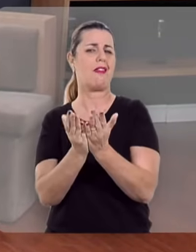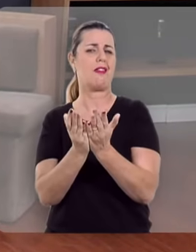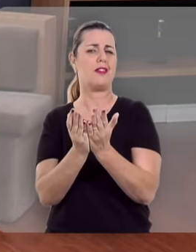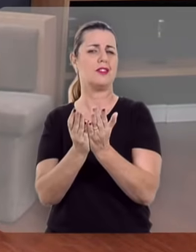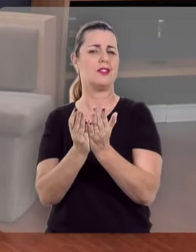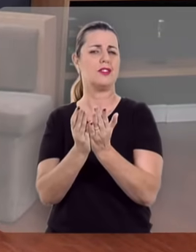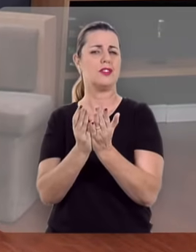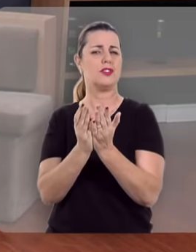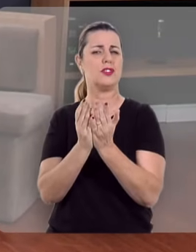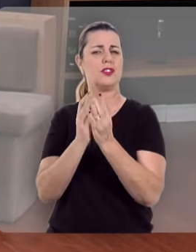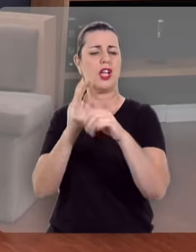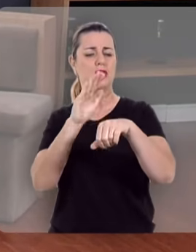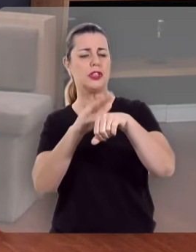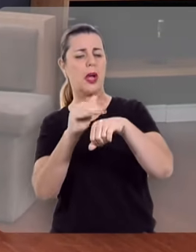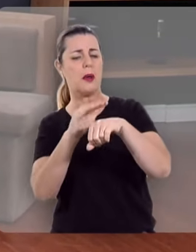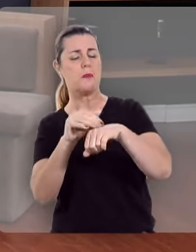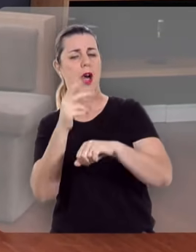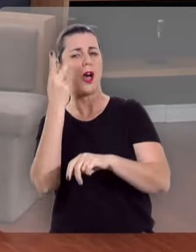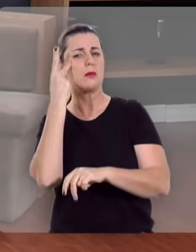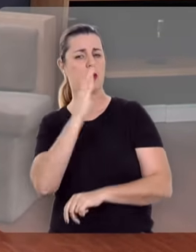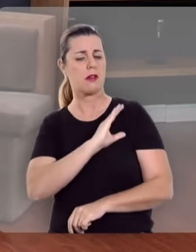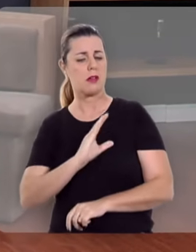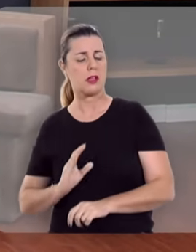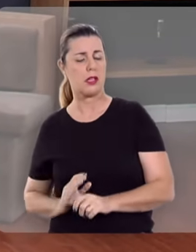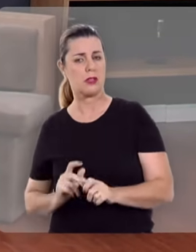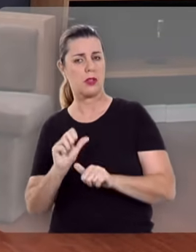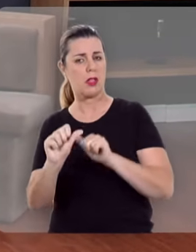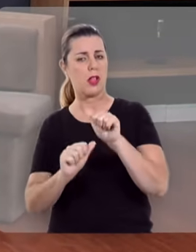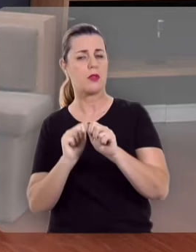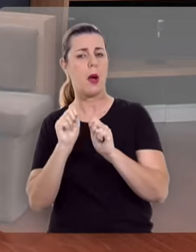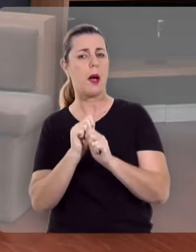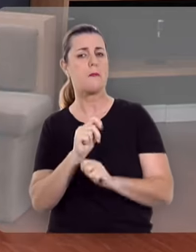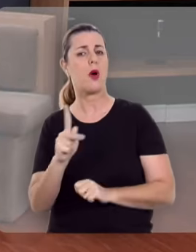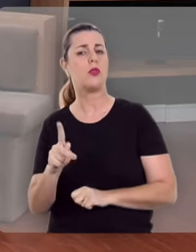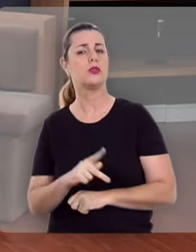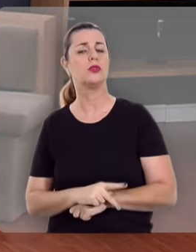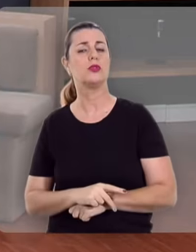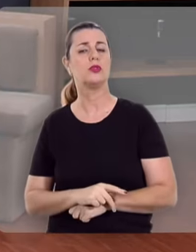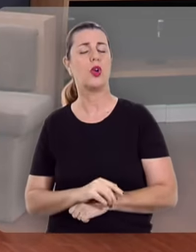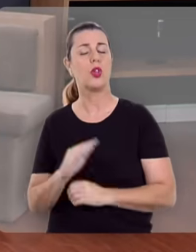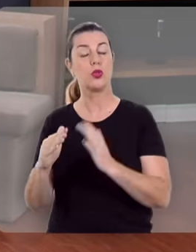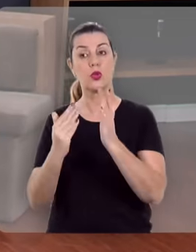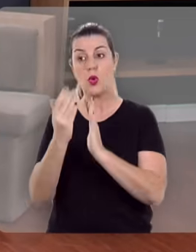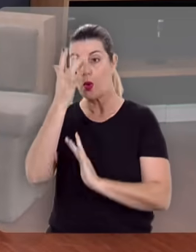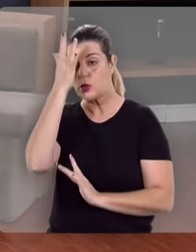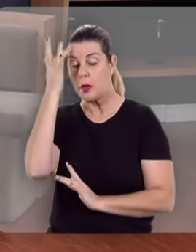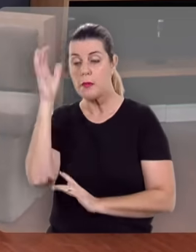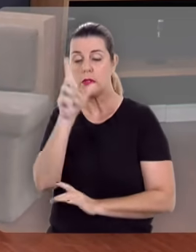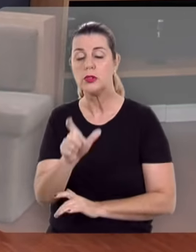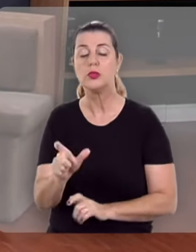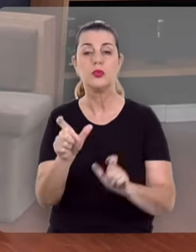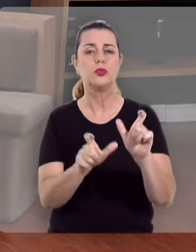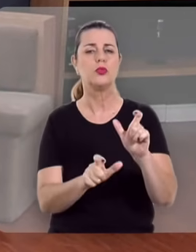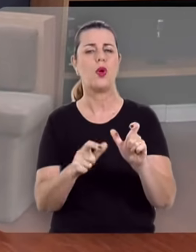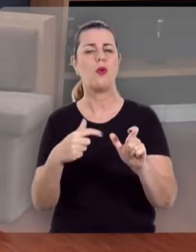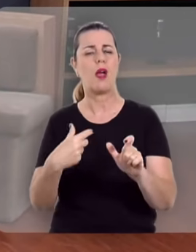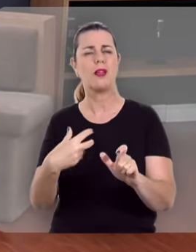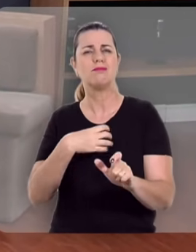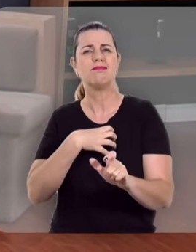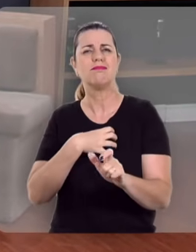é convocado por Cristo para ser um Apóstolo a todos os antigos vezes eu me sinto devedor